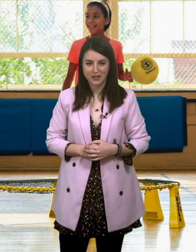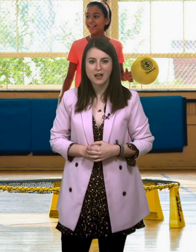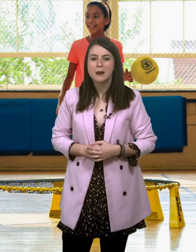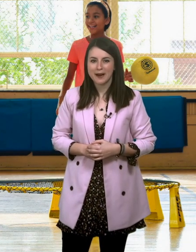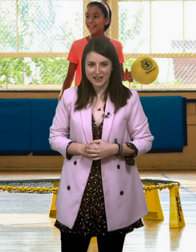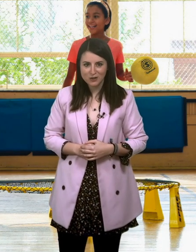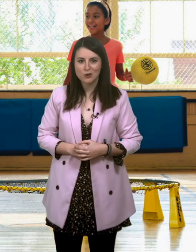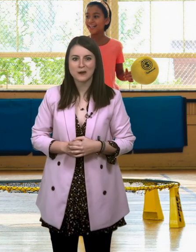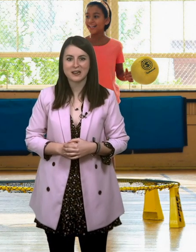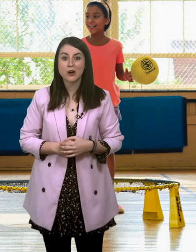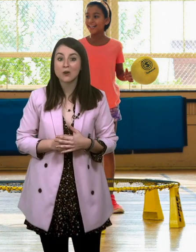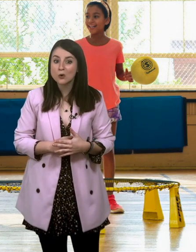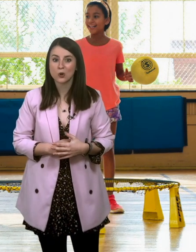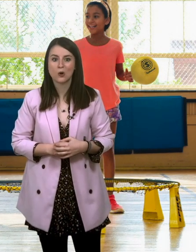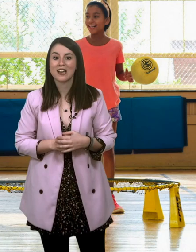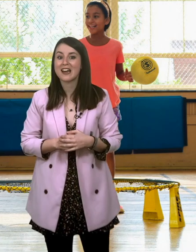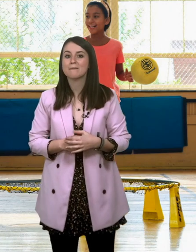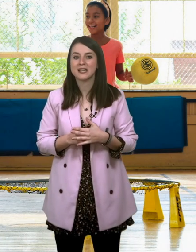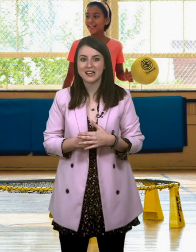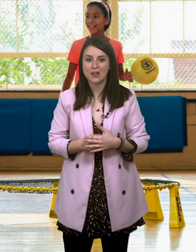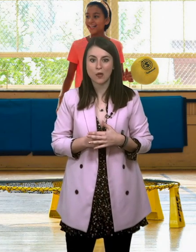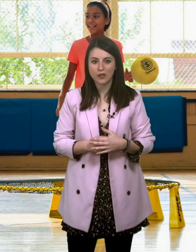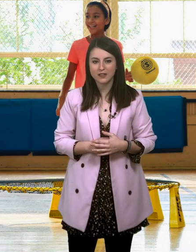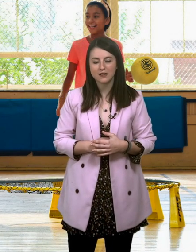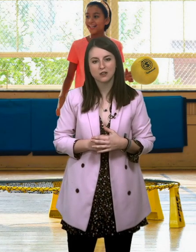Para ello, compartiremos recursos con los que crear materiales docentes no sexistas